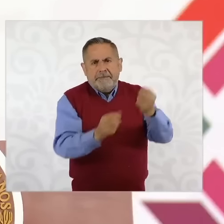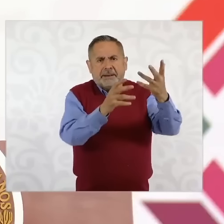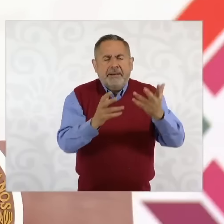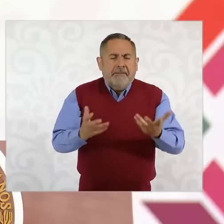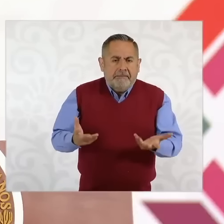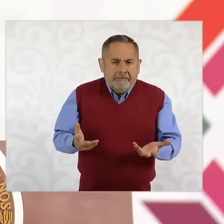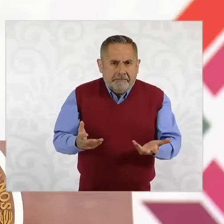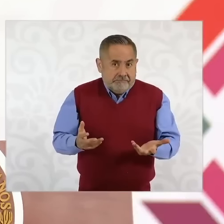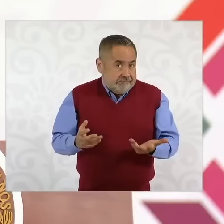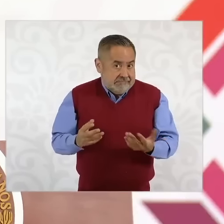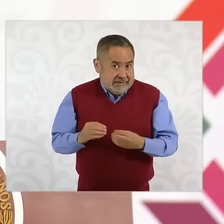notorio público.